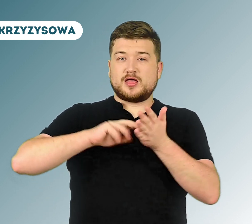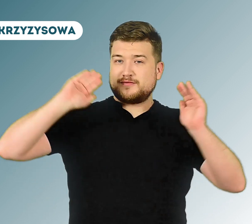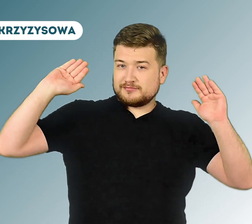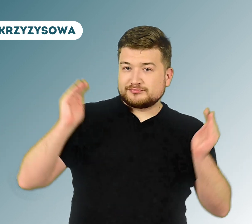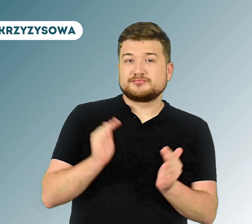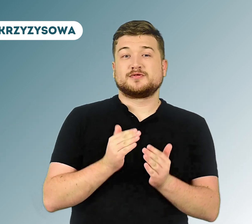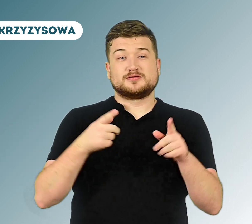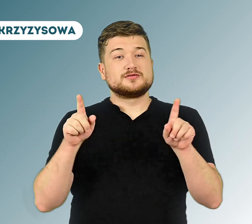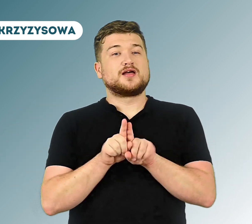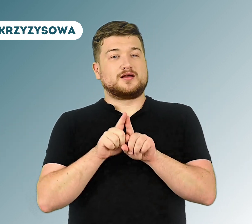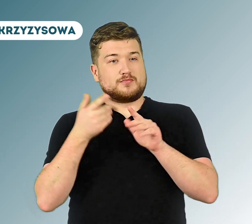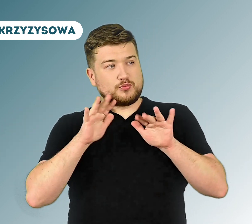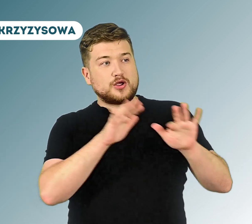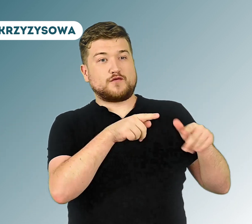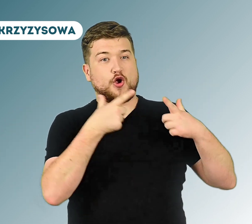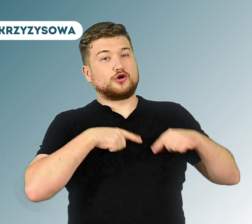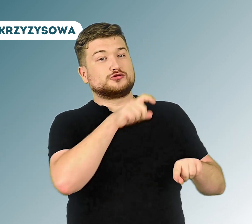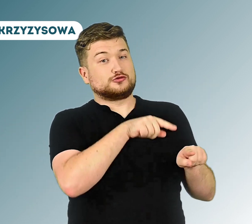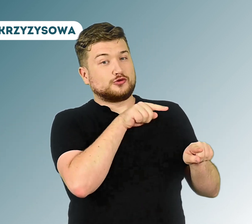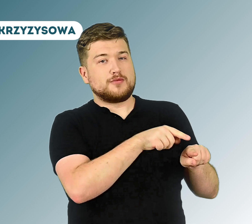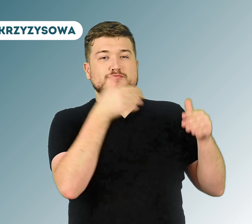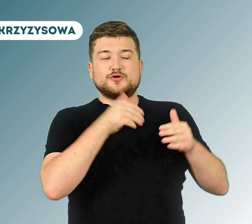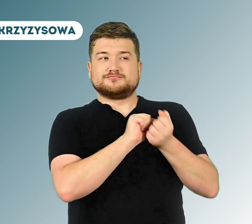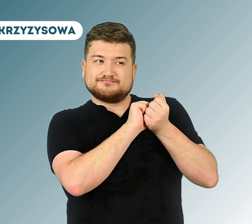zredukowaniu lęku, przywrócenie równowagi